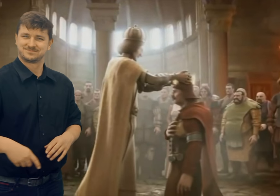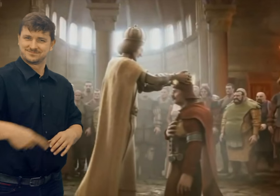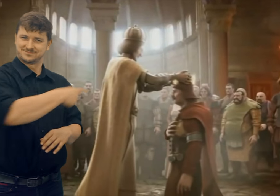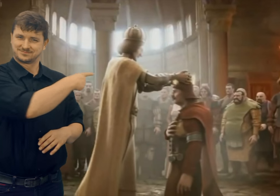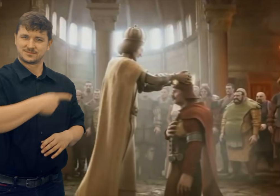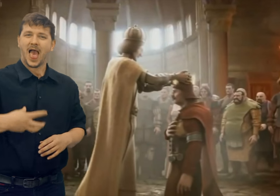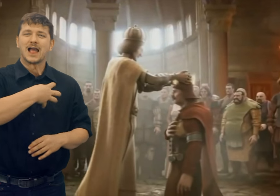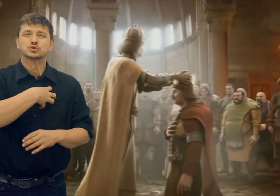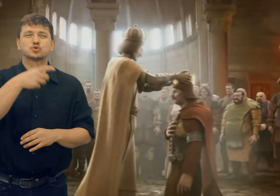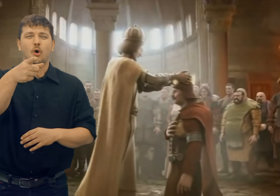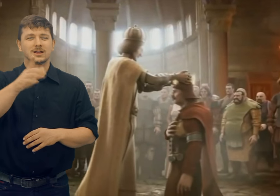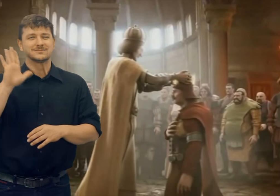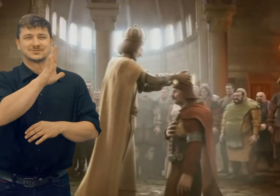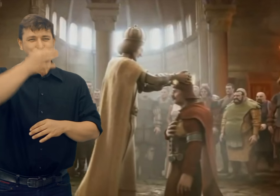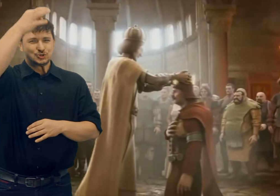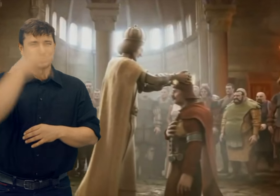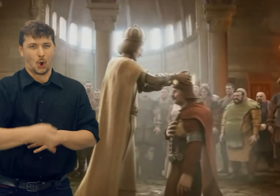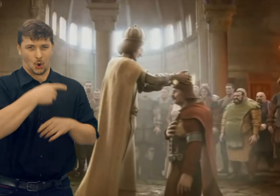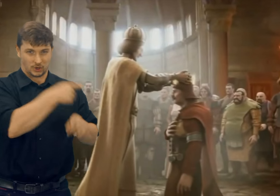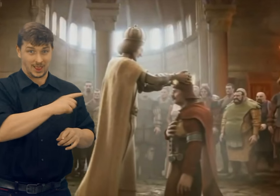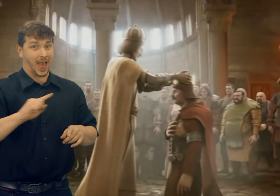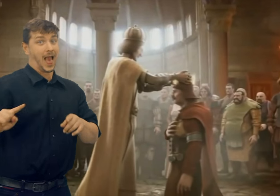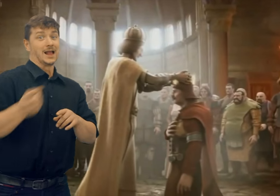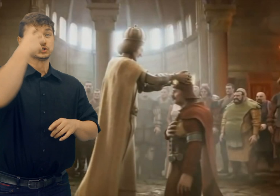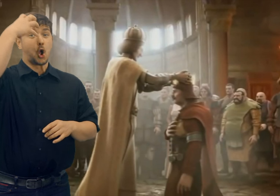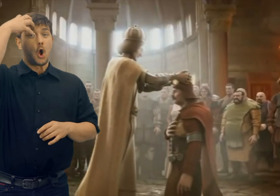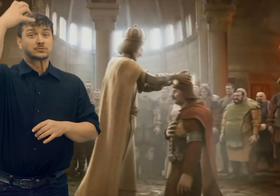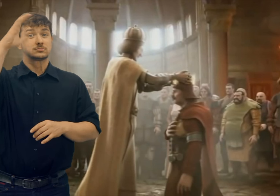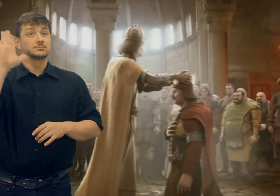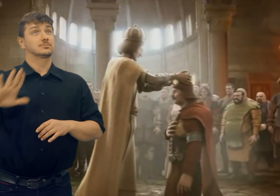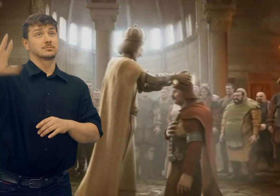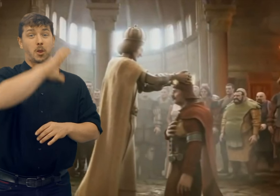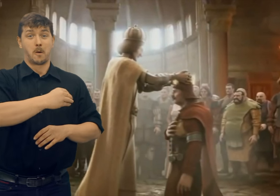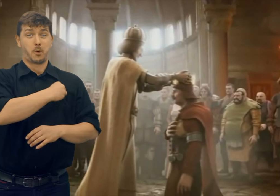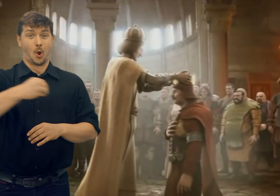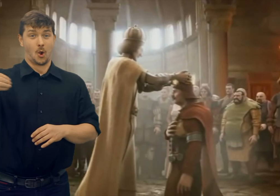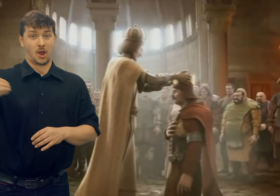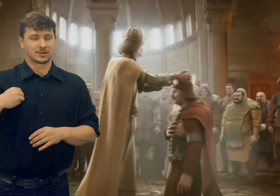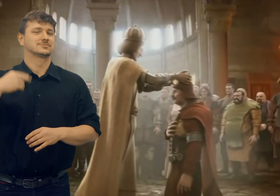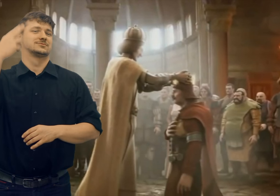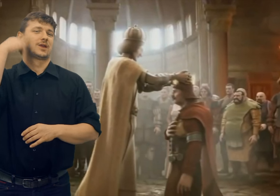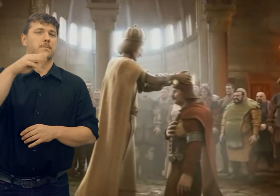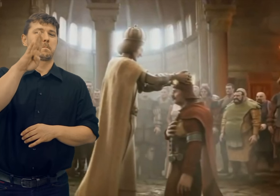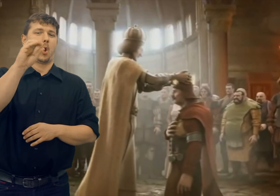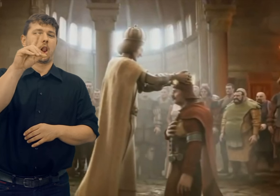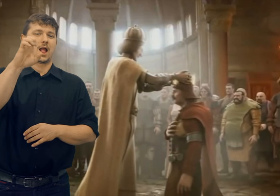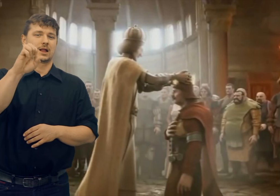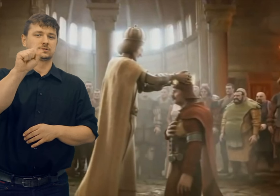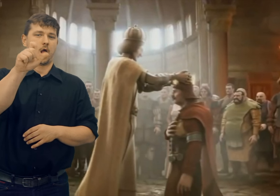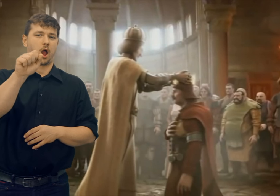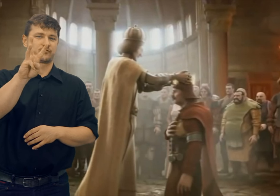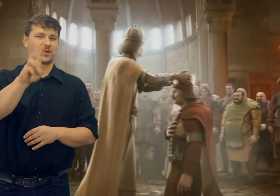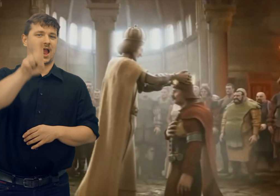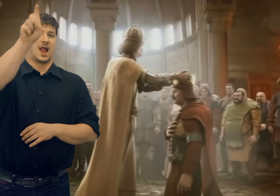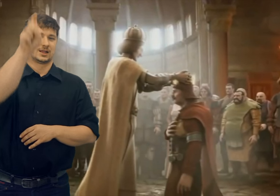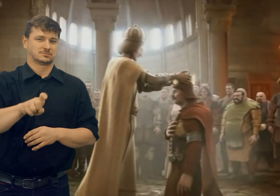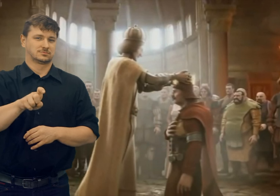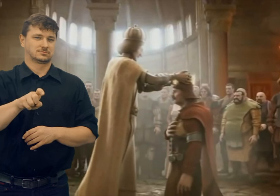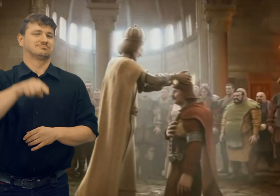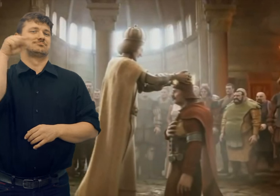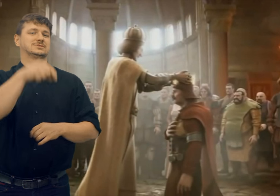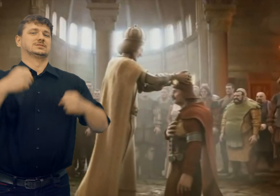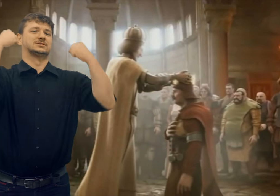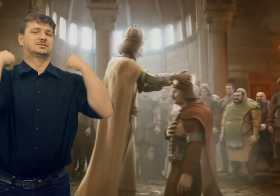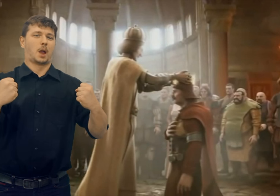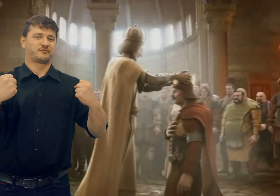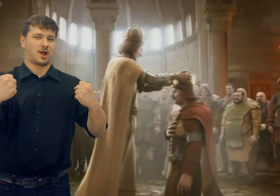Der Sohn dieses Herzogs wurde der erste König von Polen. Sein Name war: BOLESLAW I. - der Tapfere.